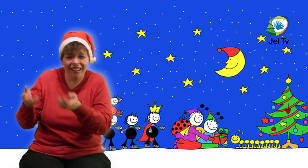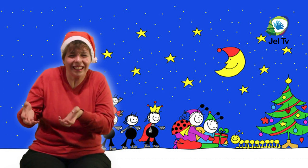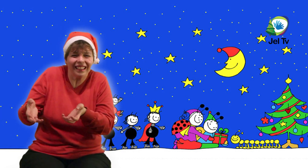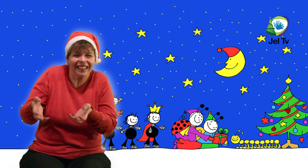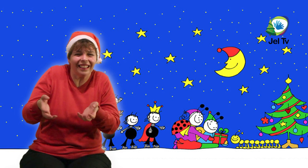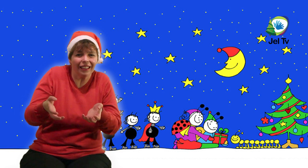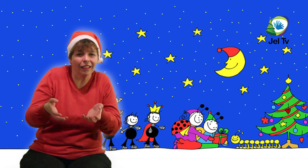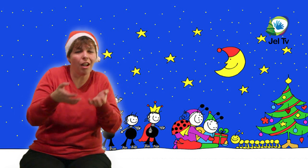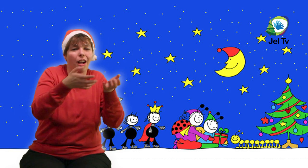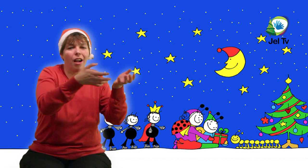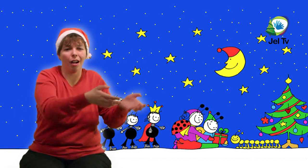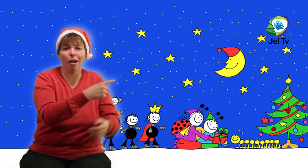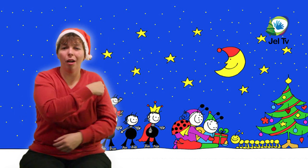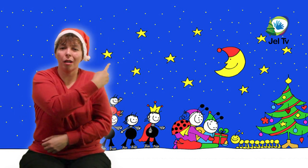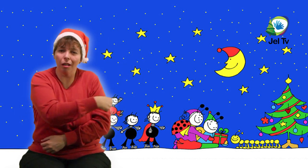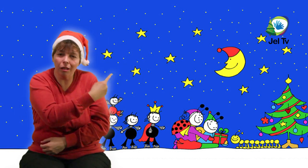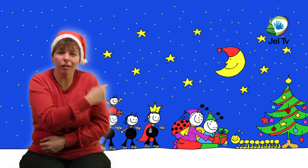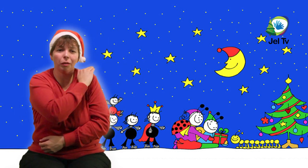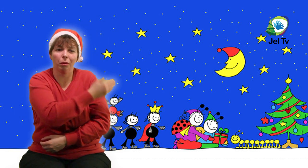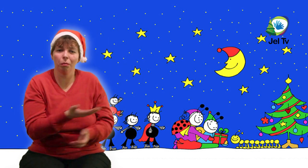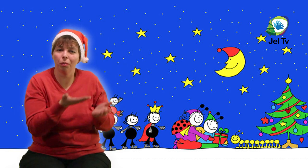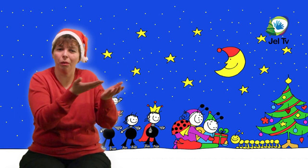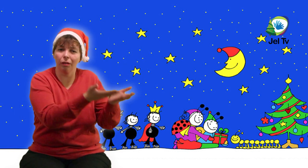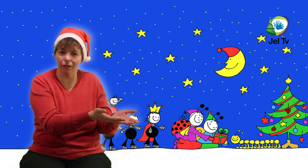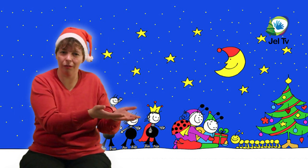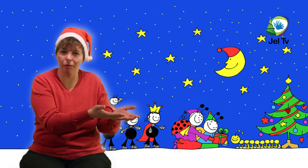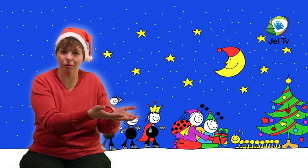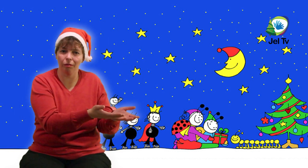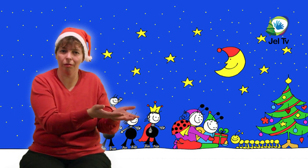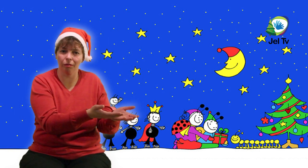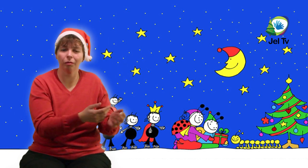Egy csomagot cipeltek, amit átadták Bogyónak és Babócának.